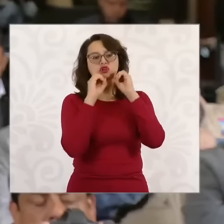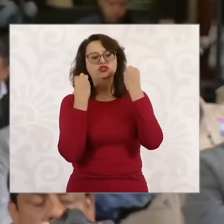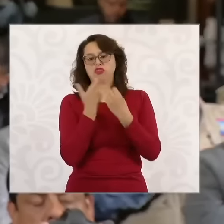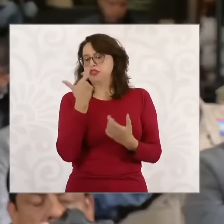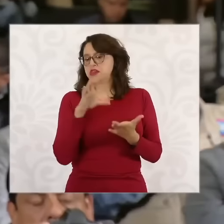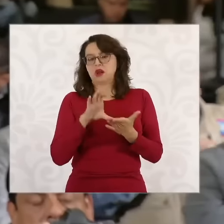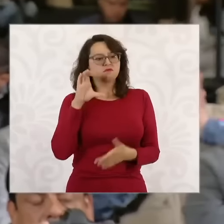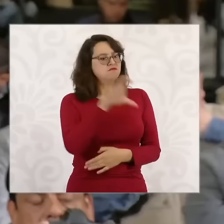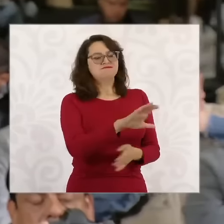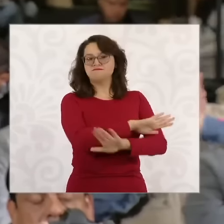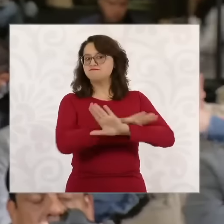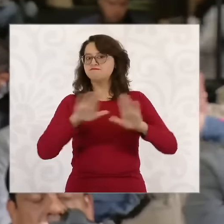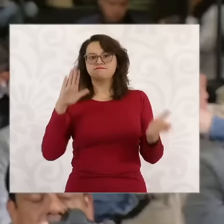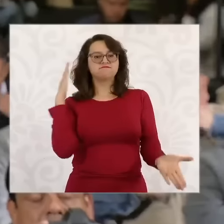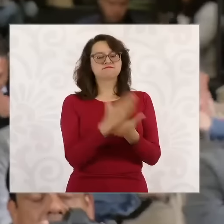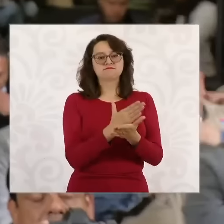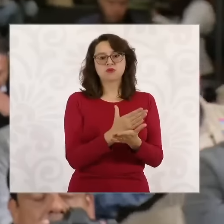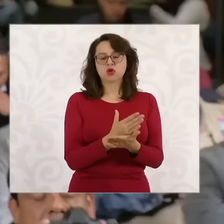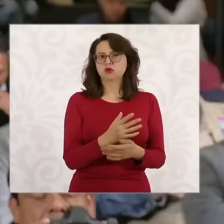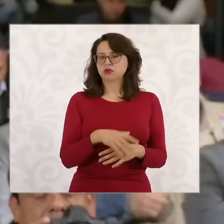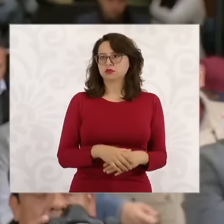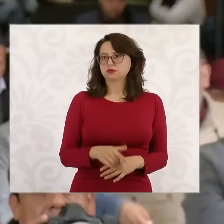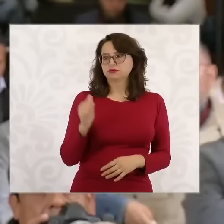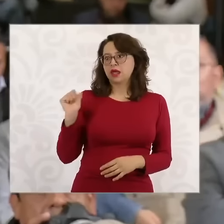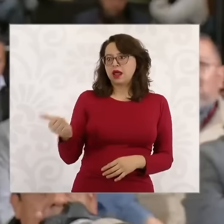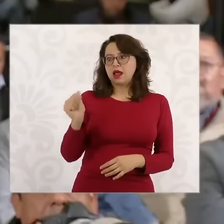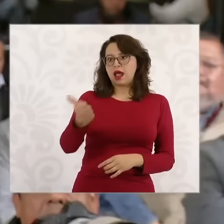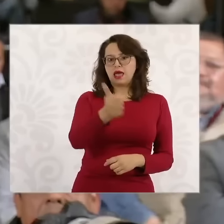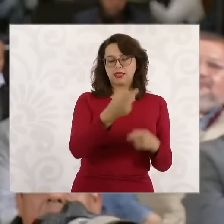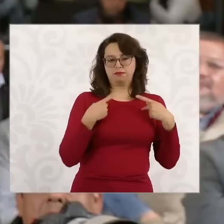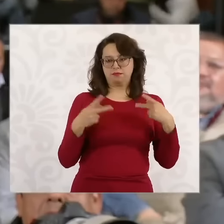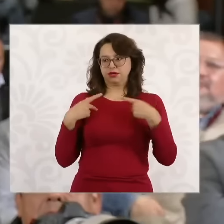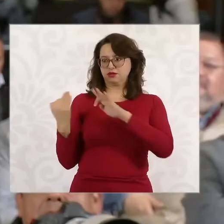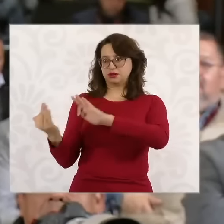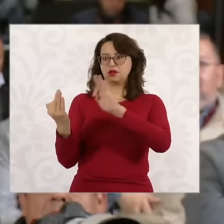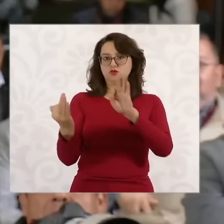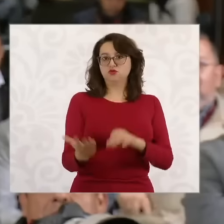sino directo a los productores. Lo que me motiva a preguntarle, ya que hizo énfasis en dos ocasiones,